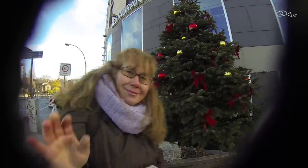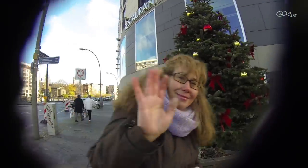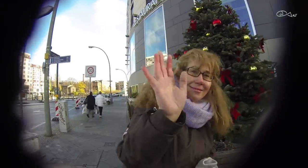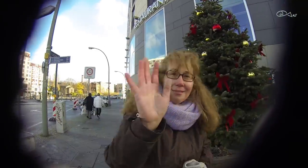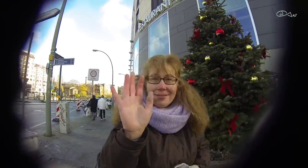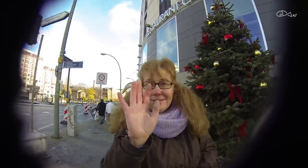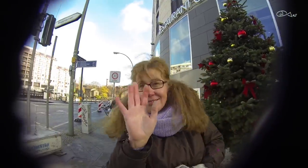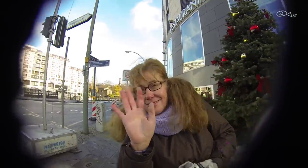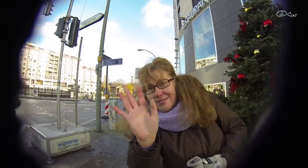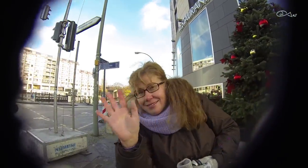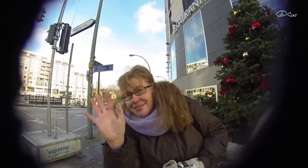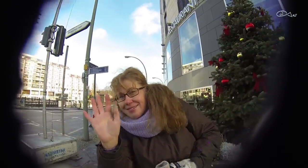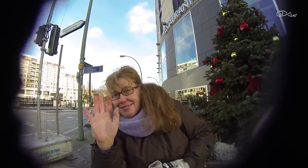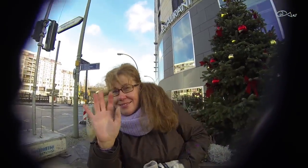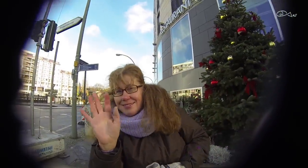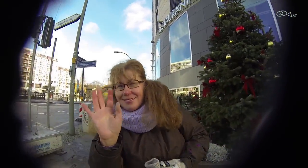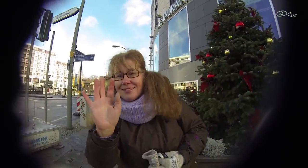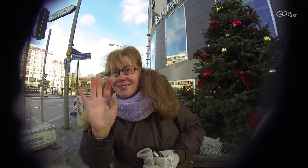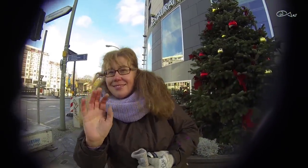Hallo! Kannst du mich sehen?